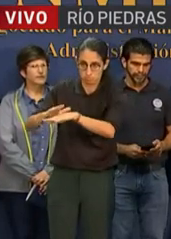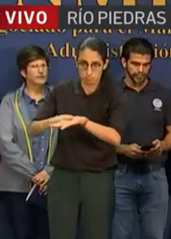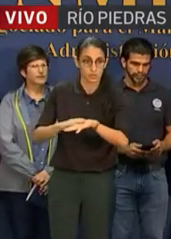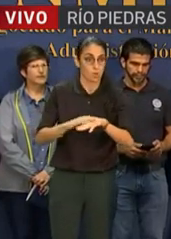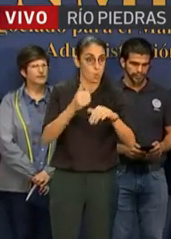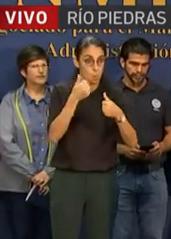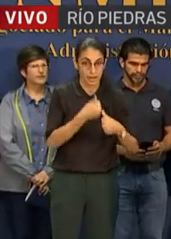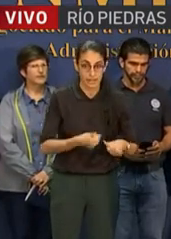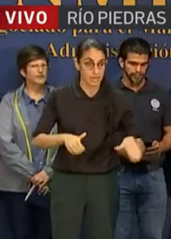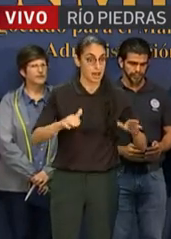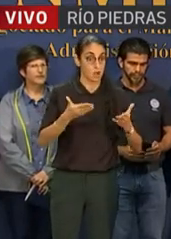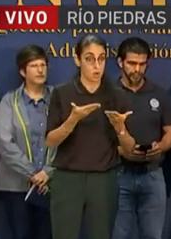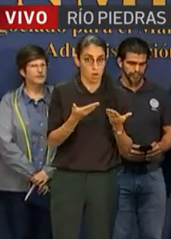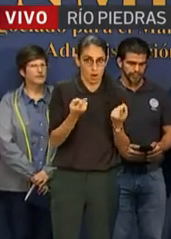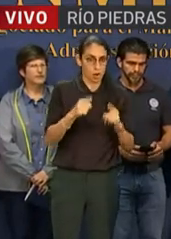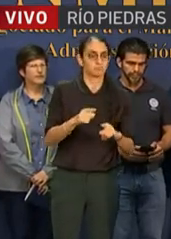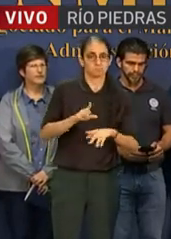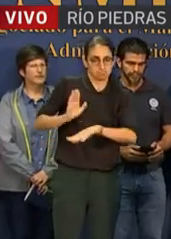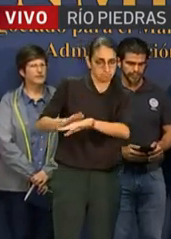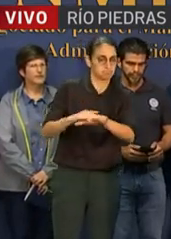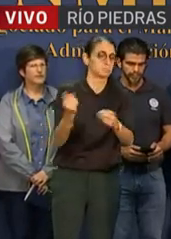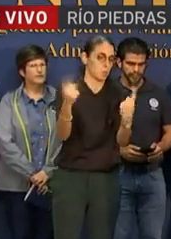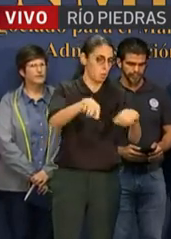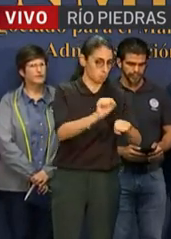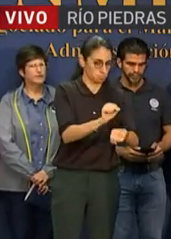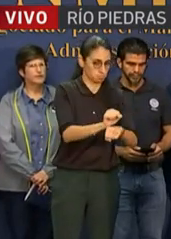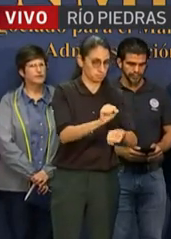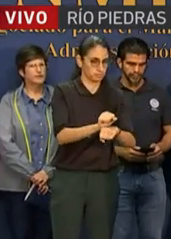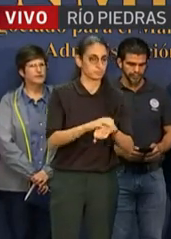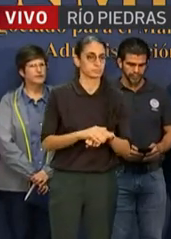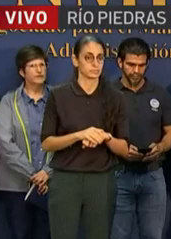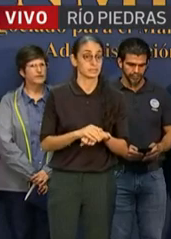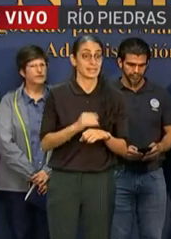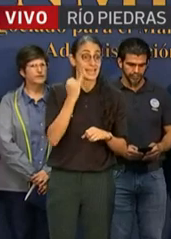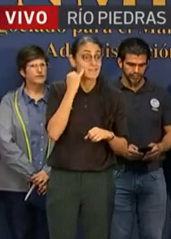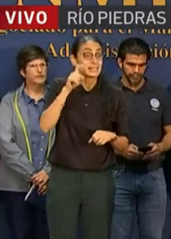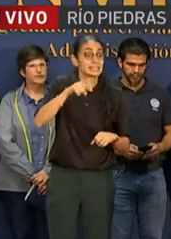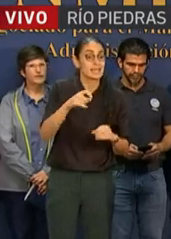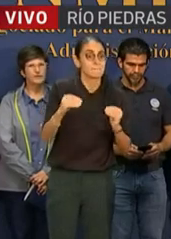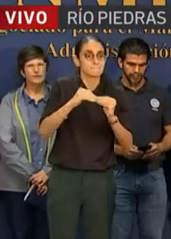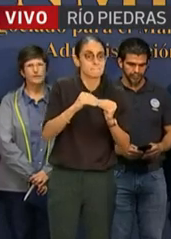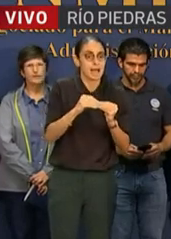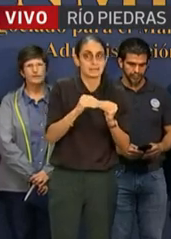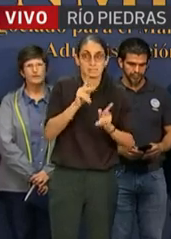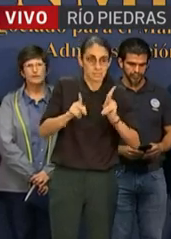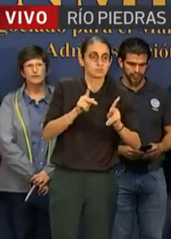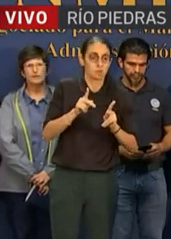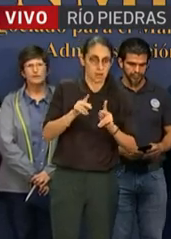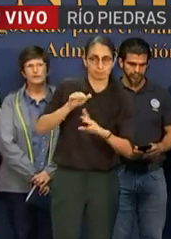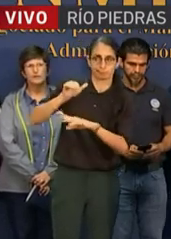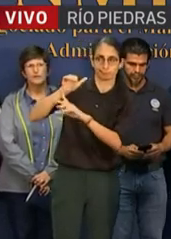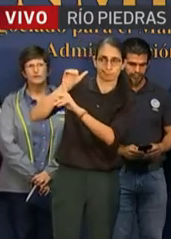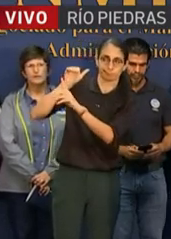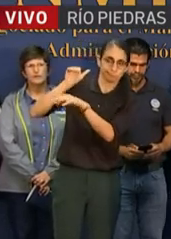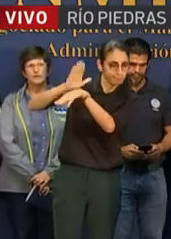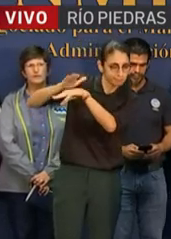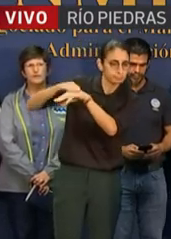OPERACIONES DE RESPUESTA. YA